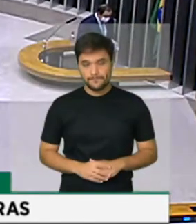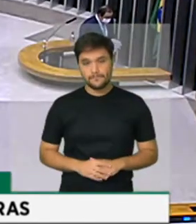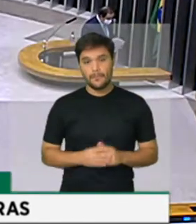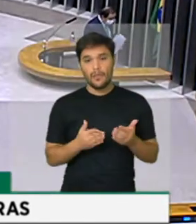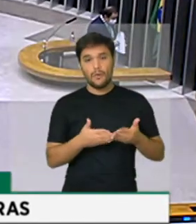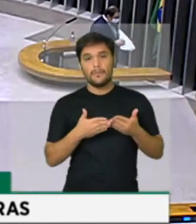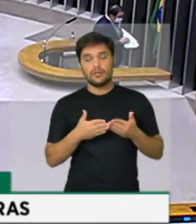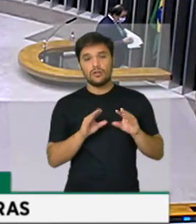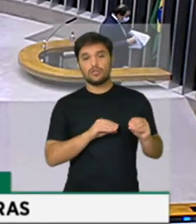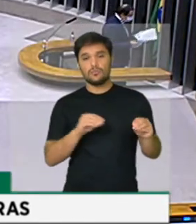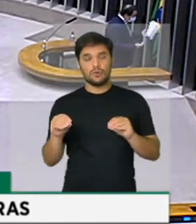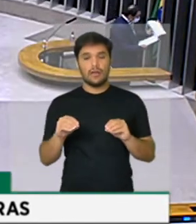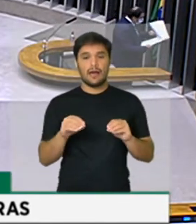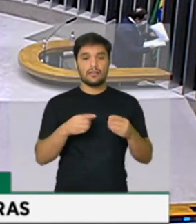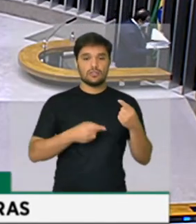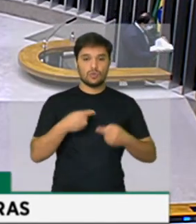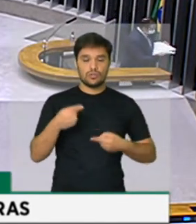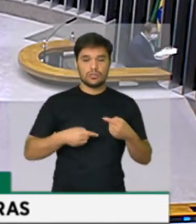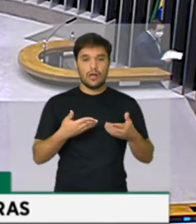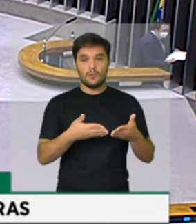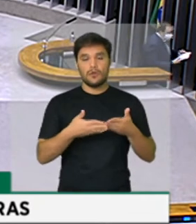SEJAM OFERECIDAS PELOS RESPECTIVOS LÍDERES A PARTIR